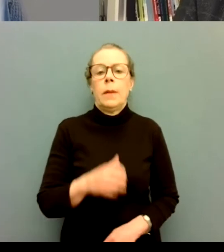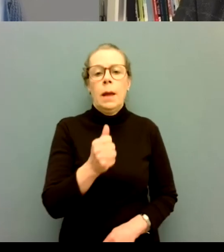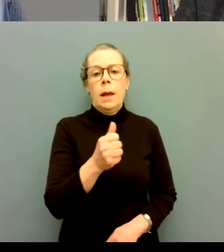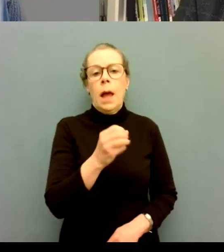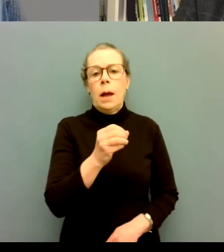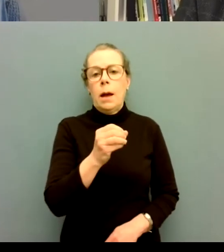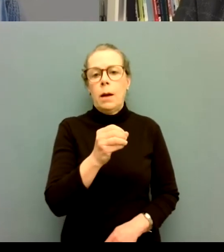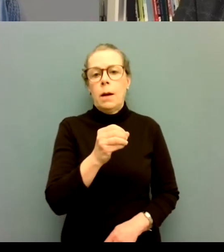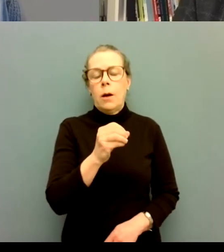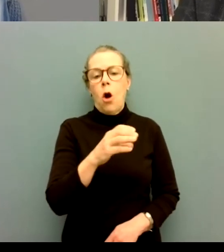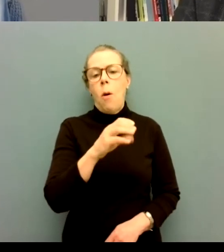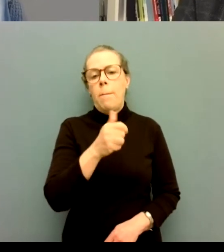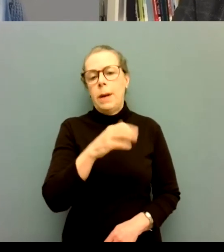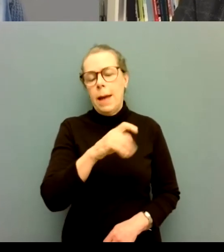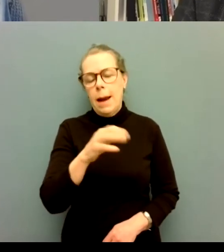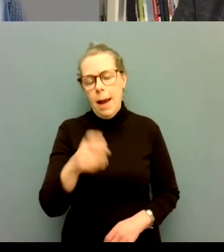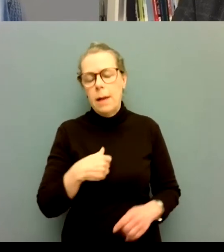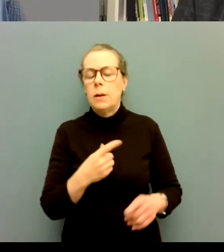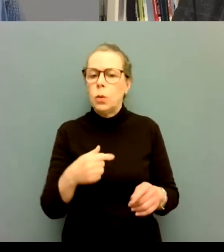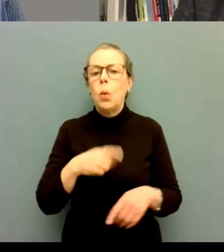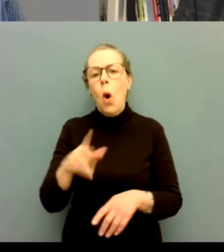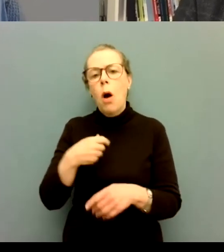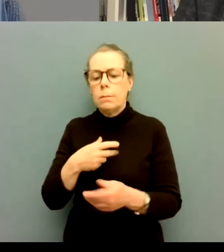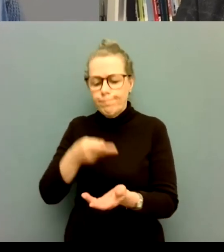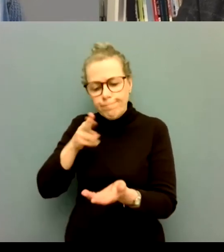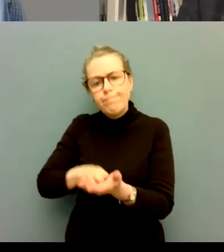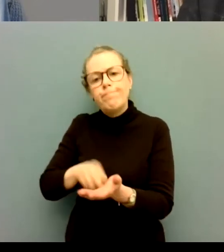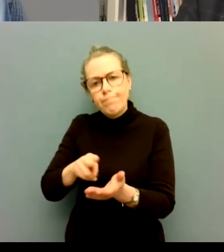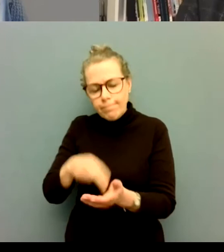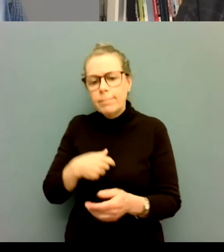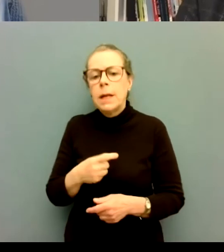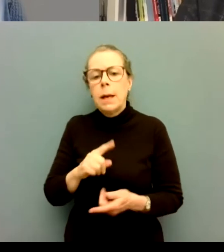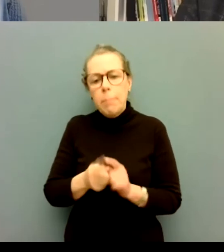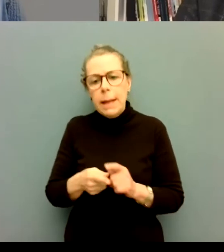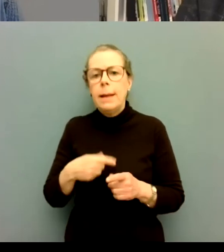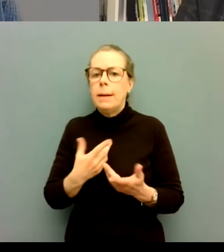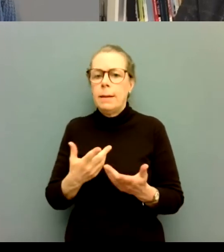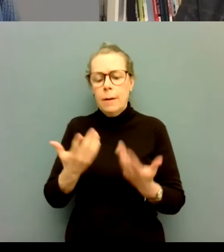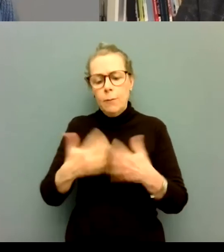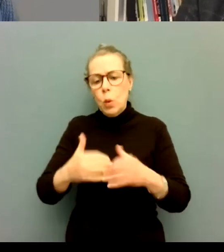att hälsan är sämre för den här gruppen som har funktionsnedsättningar.